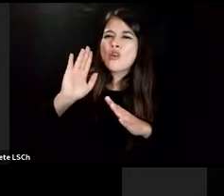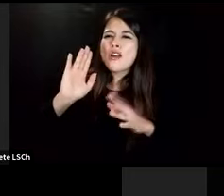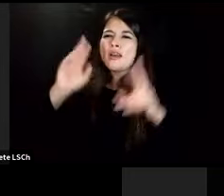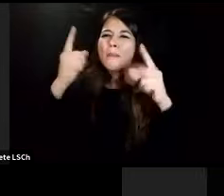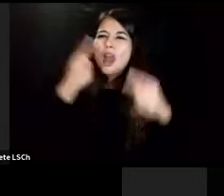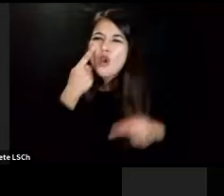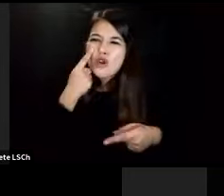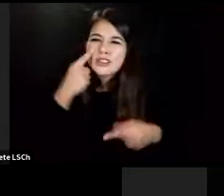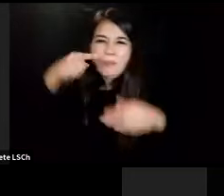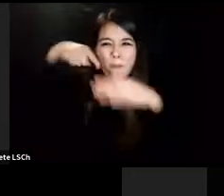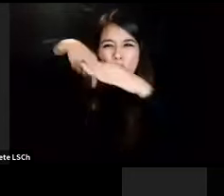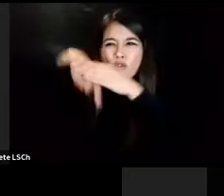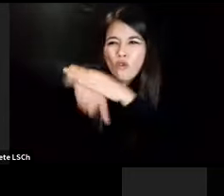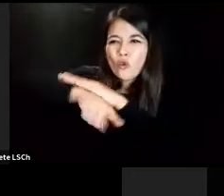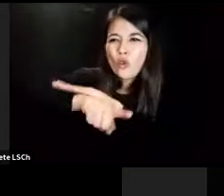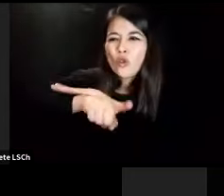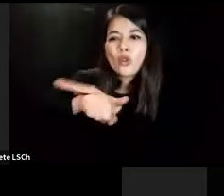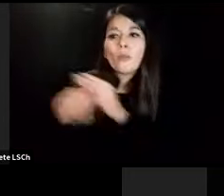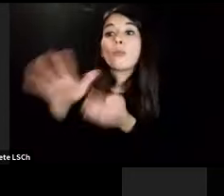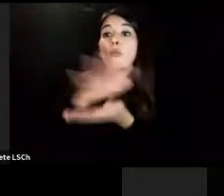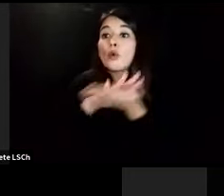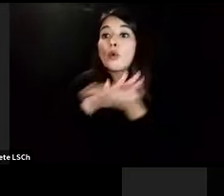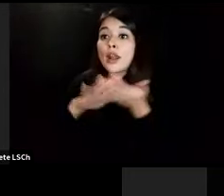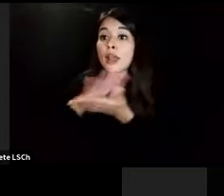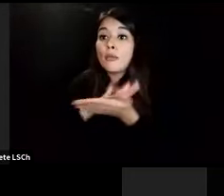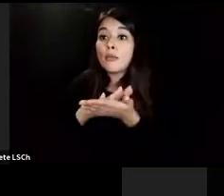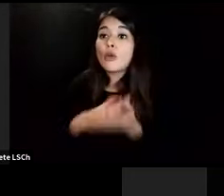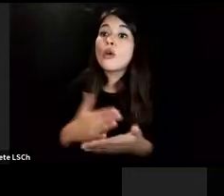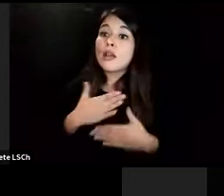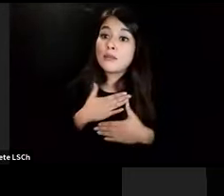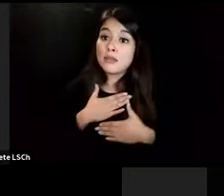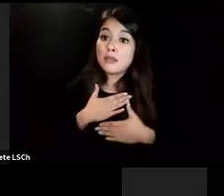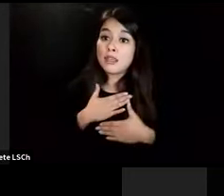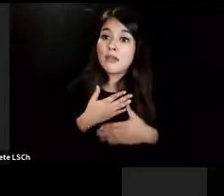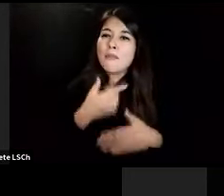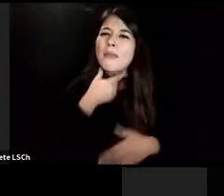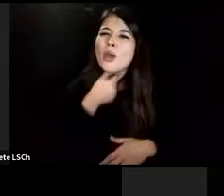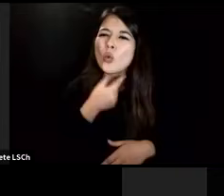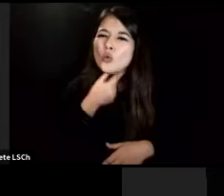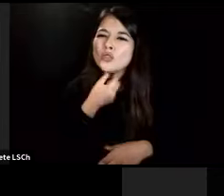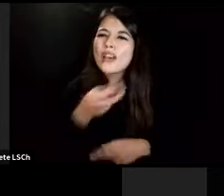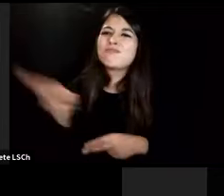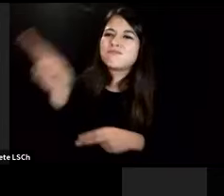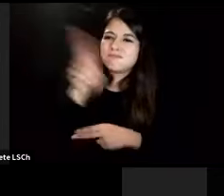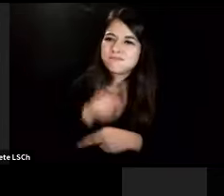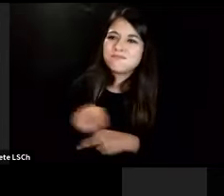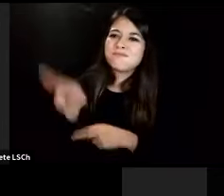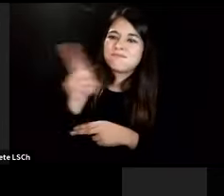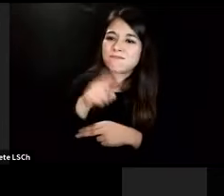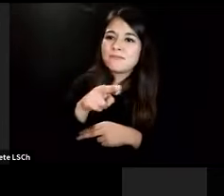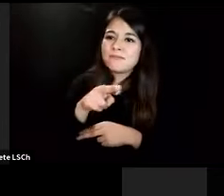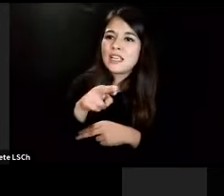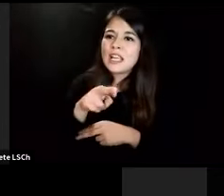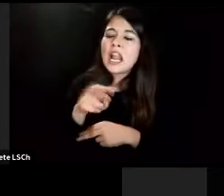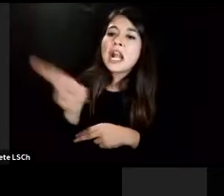conoce. Por ejemplo, -a mí siempre me gusta recalcar que incluso antes de los 80 cuando ya empieza a tomar más fuerza el